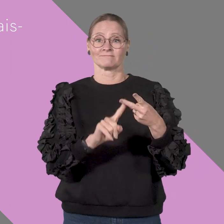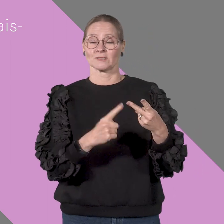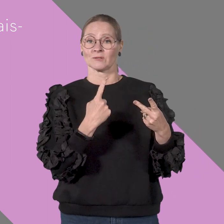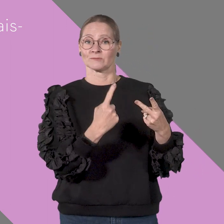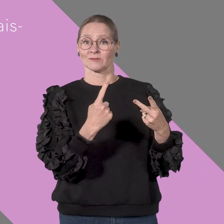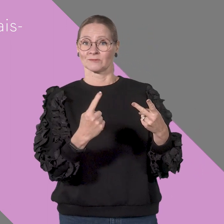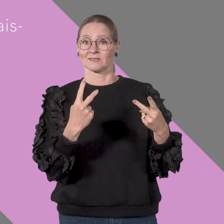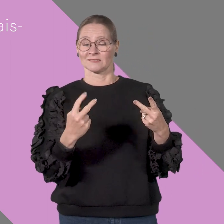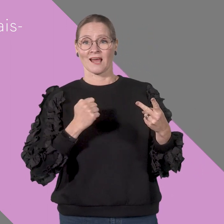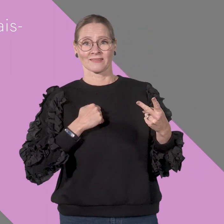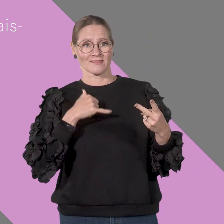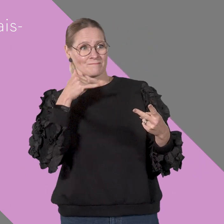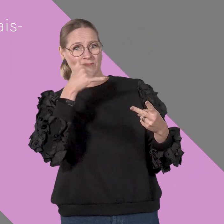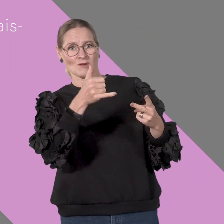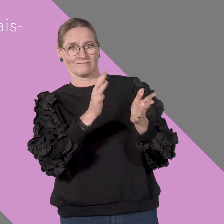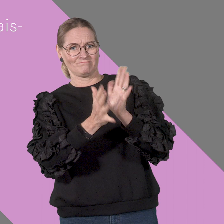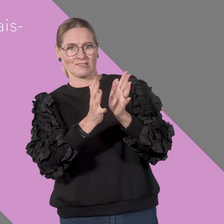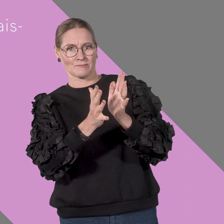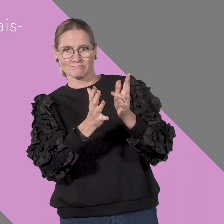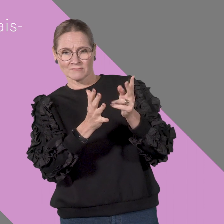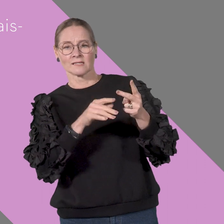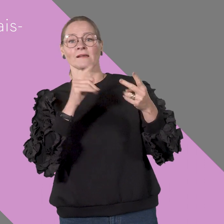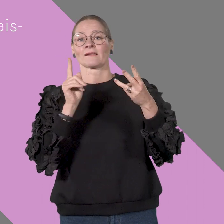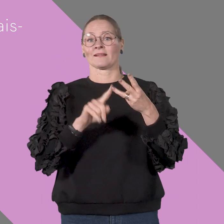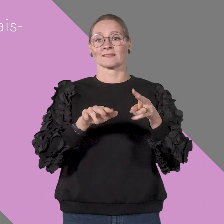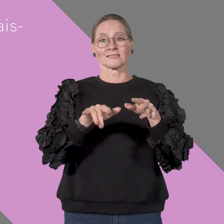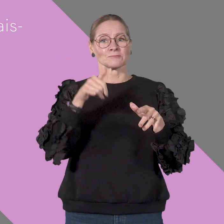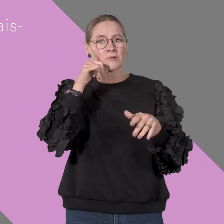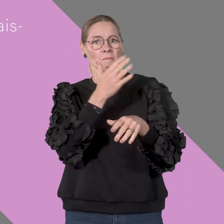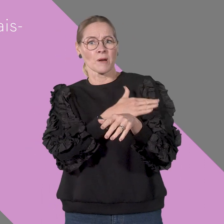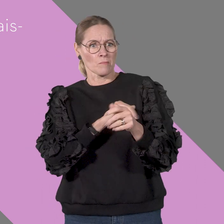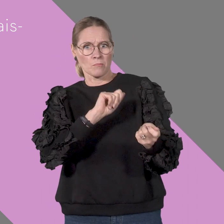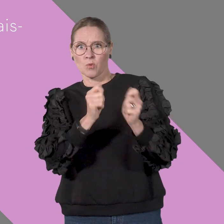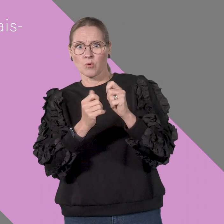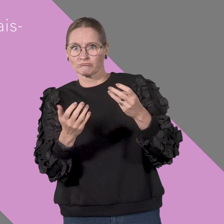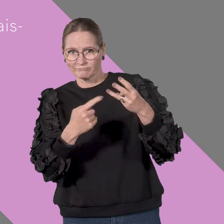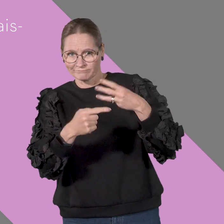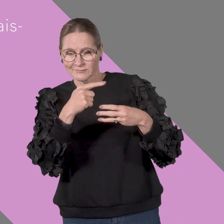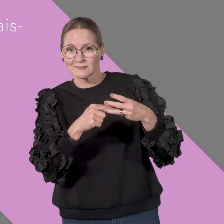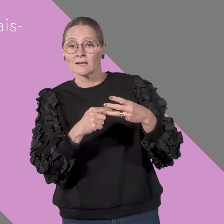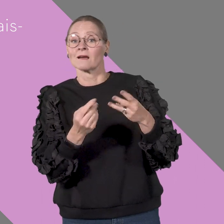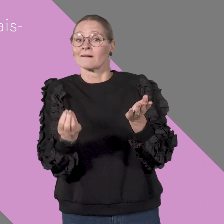112-hätäpuhelut viittomakielellä sekä tekstipuhelupalvelun muutokset.